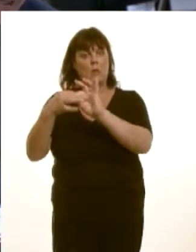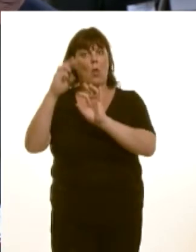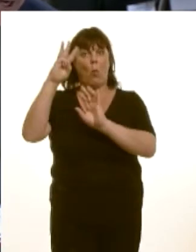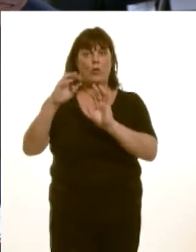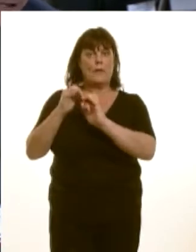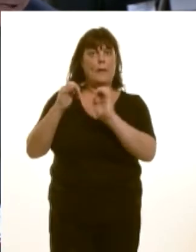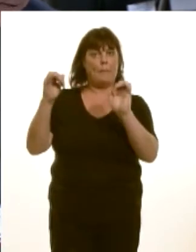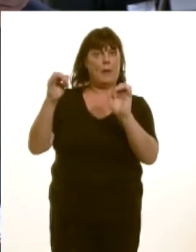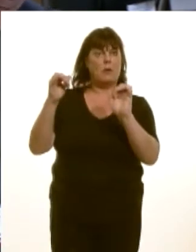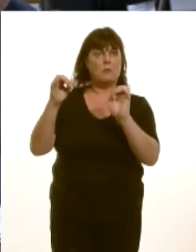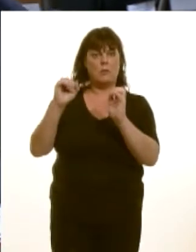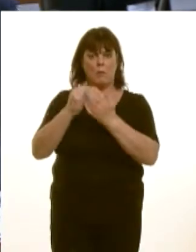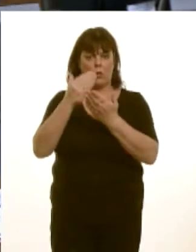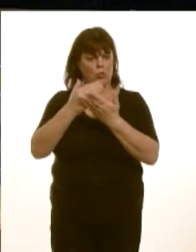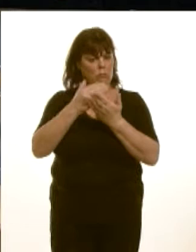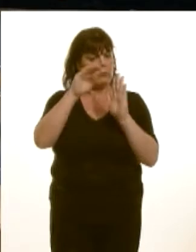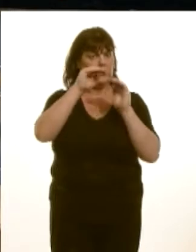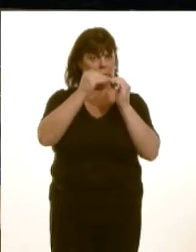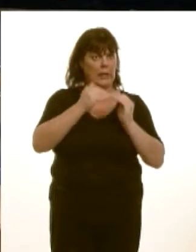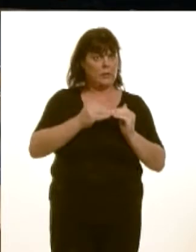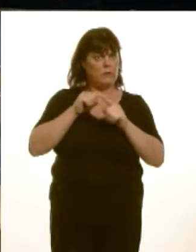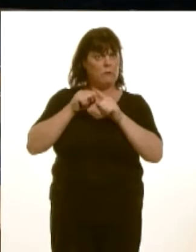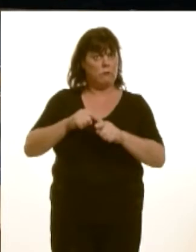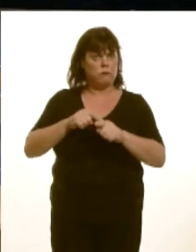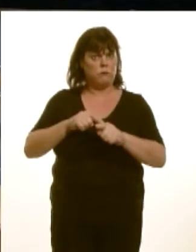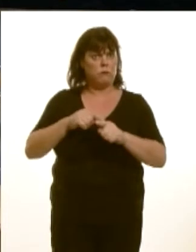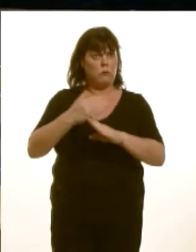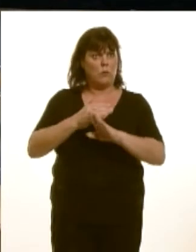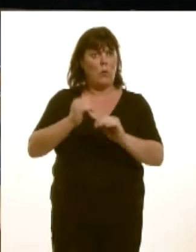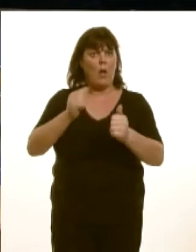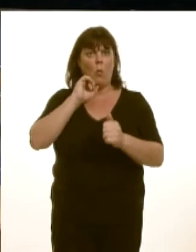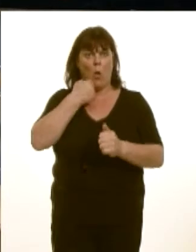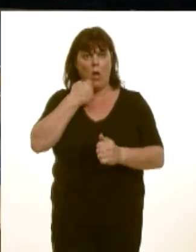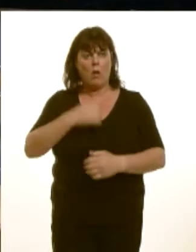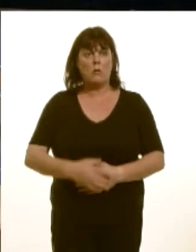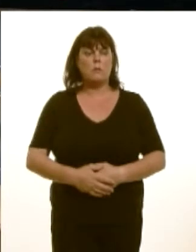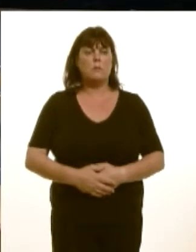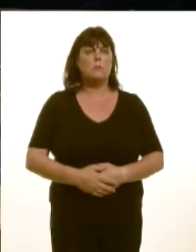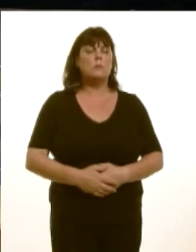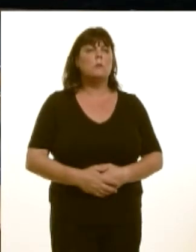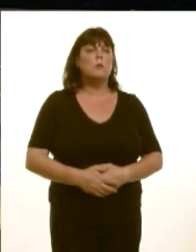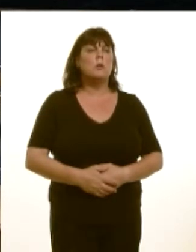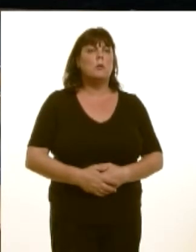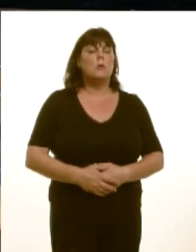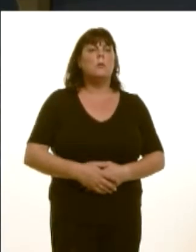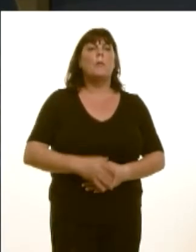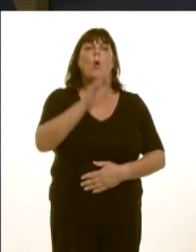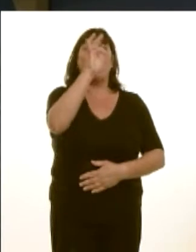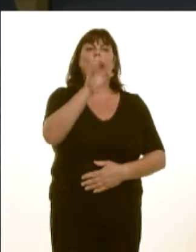A wnaiff y Prif Weinidog ddatganiad am ddiwethdra ymysg pobl ifanc yng Nghymru? OAQ(4)1857(FM) Carwyn Jones: Yes.